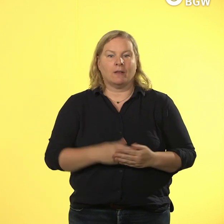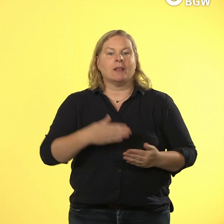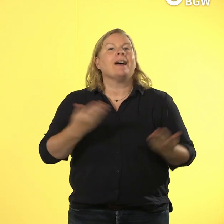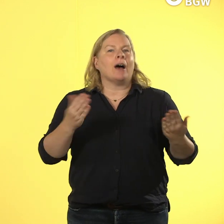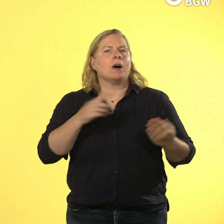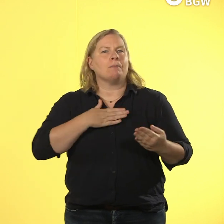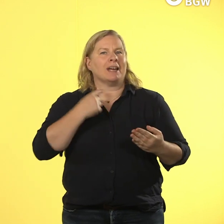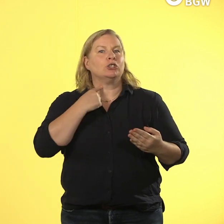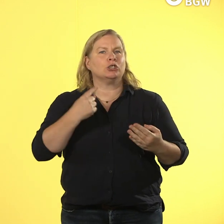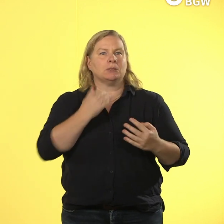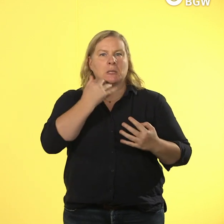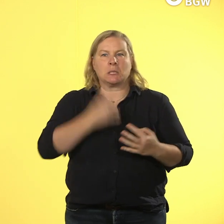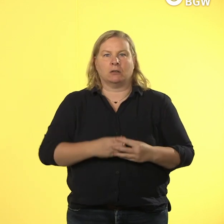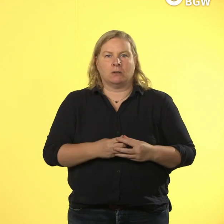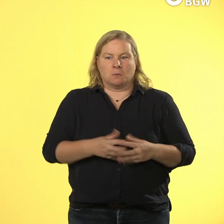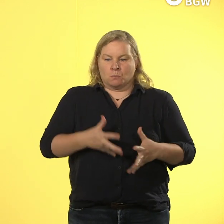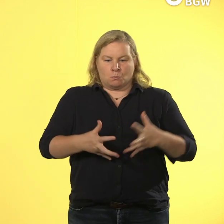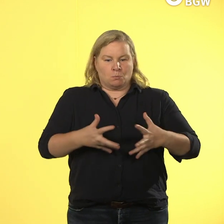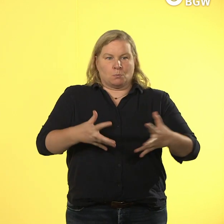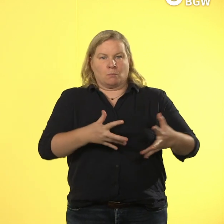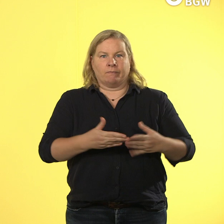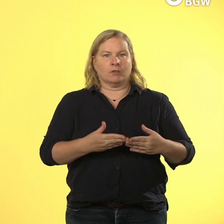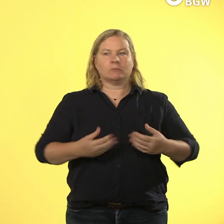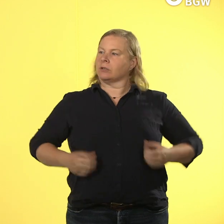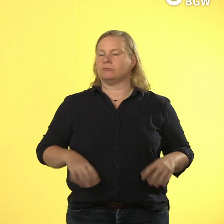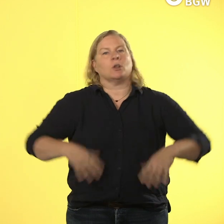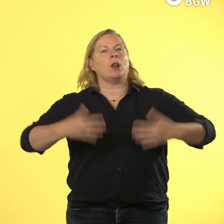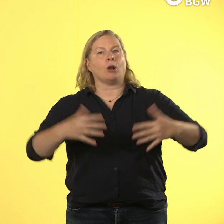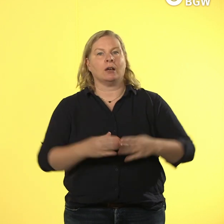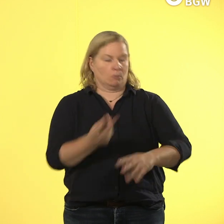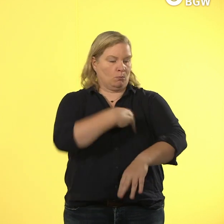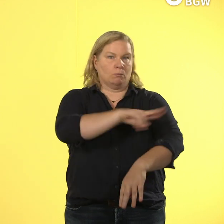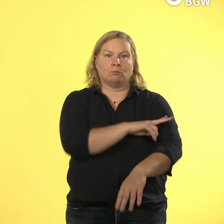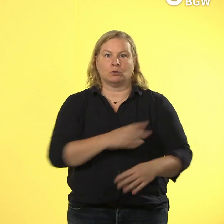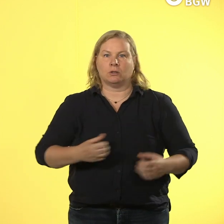meine Muskeln sind angespannt. Ich habe hier eine kleine Verästelung auf der Stirn. Jeder spürt das.